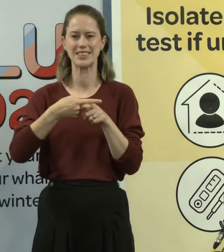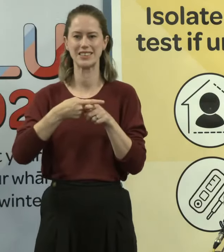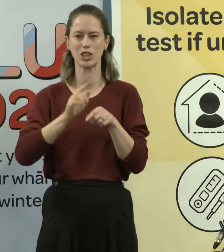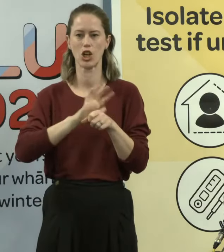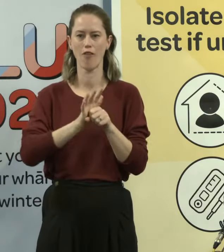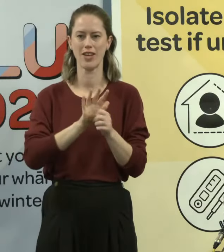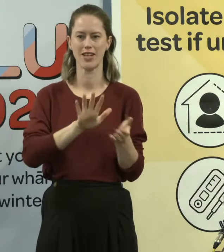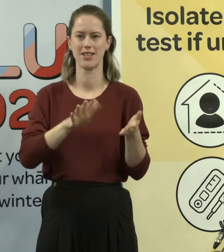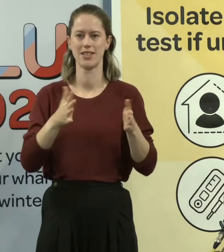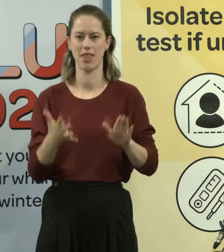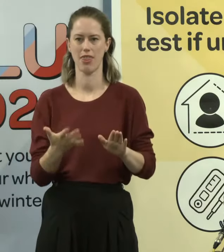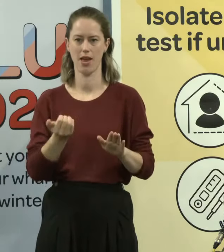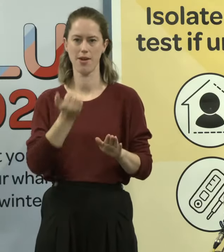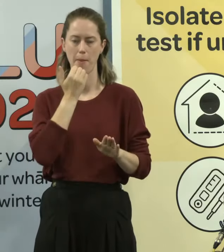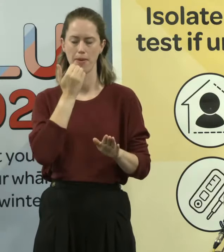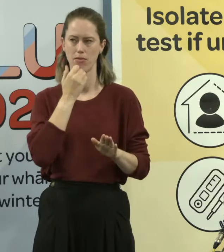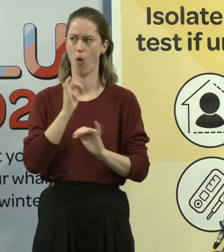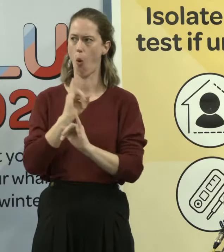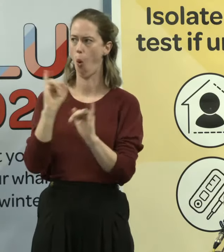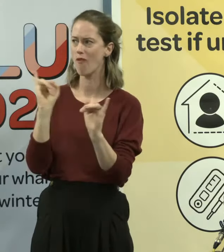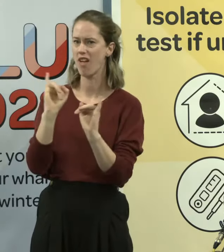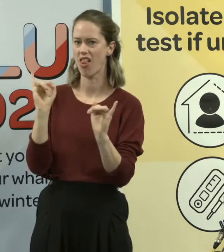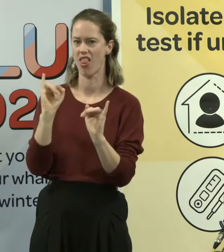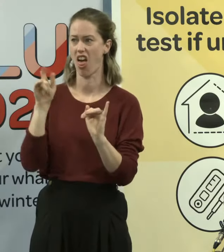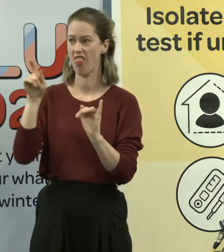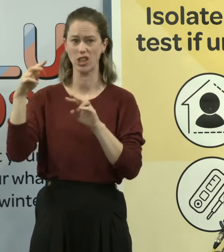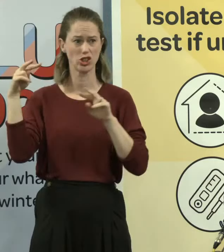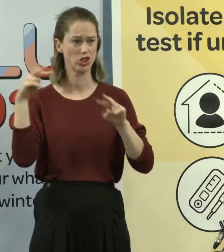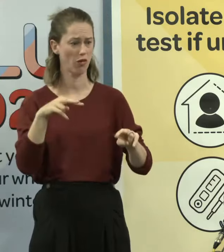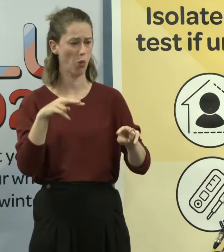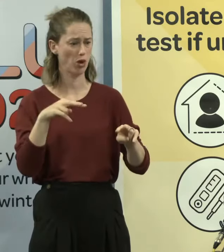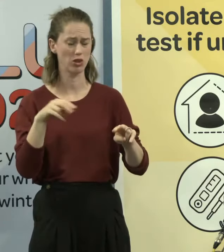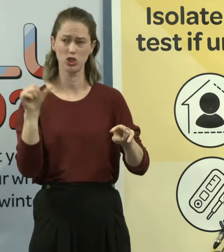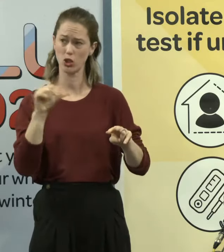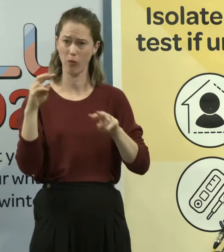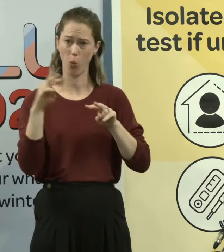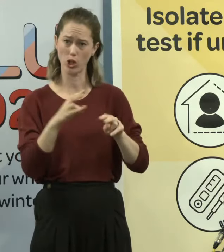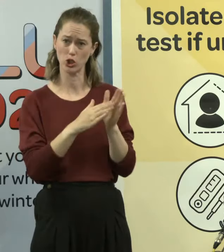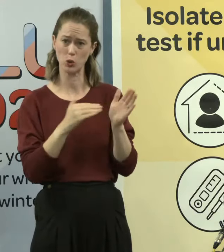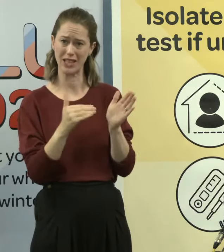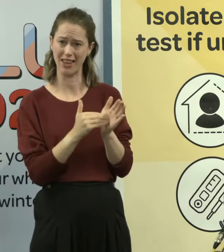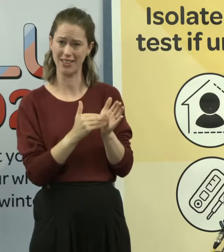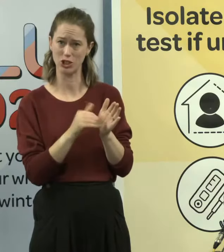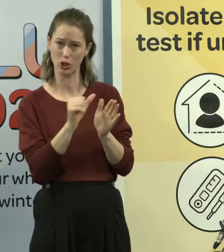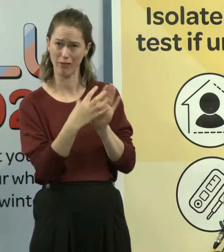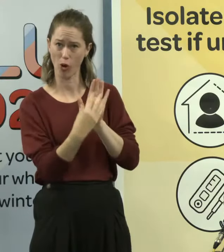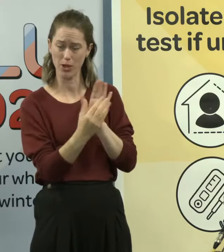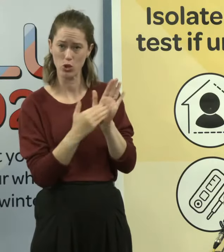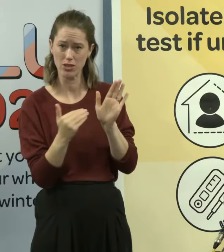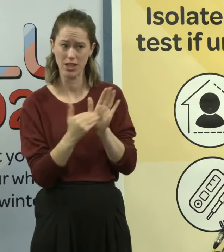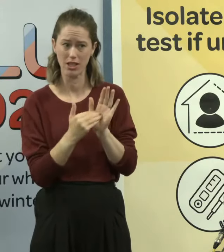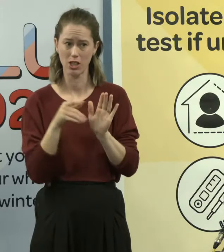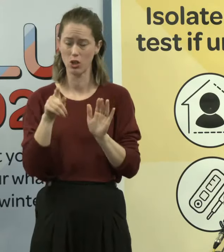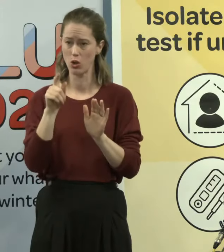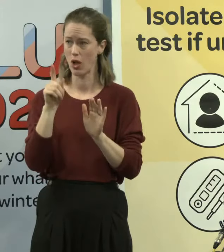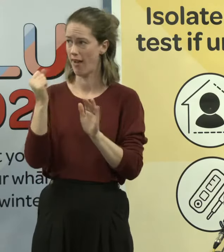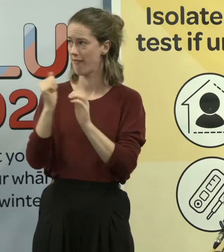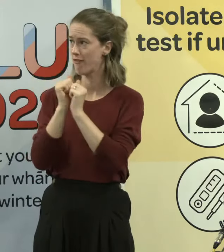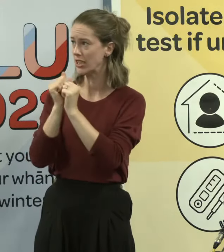He tino kino te whakautu o te